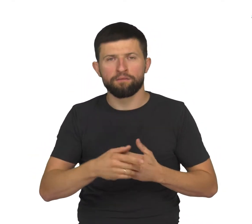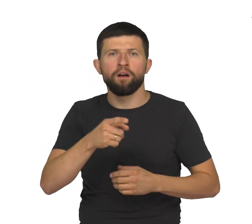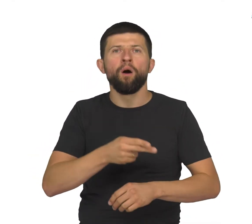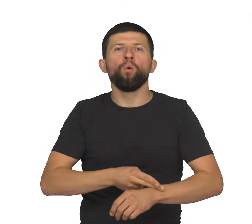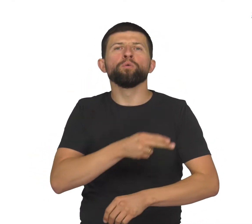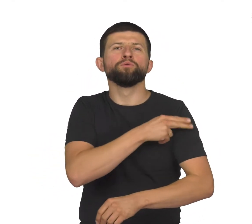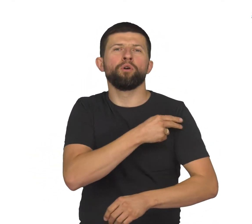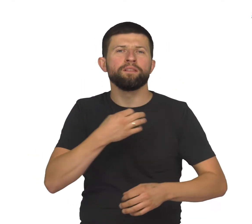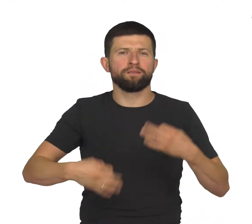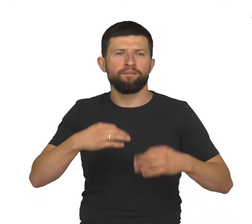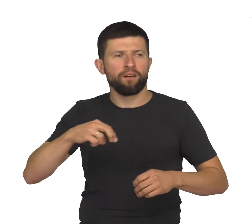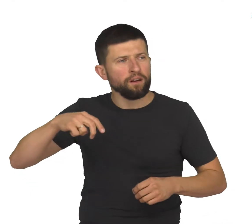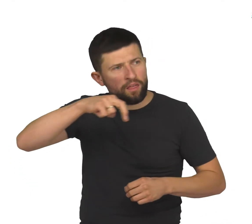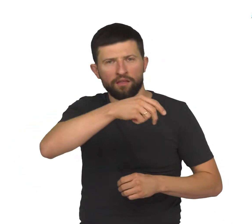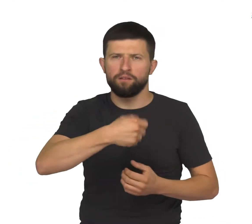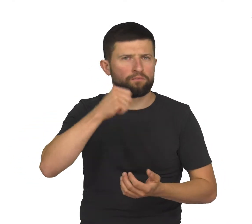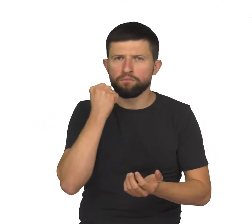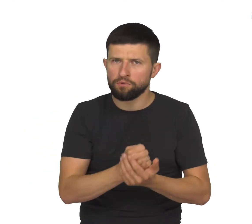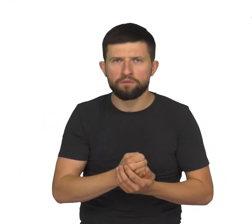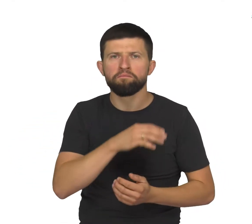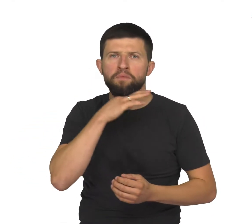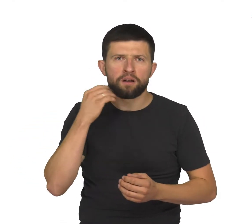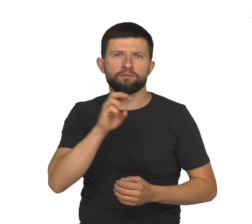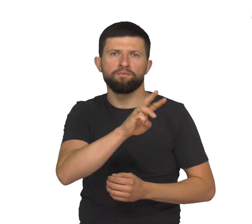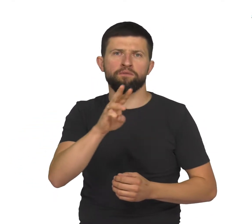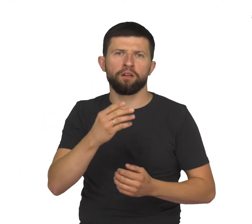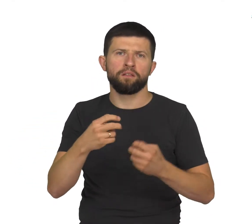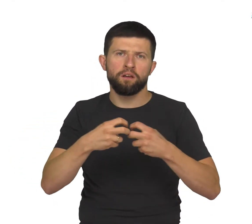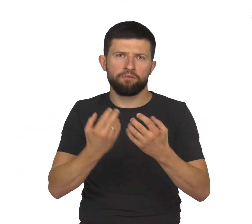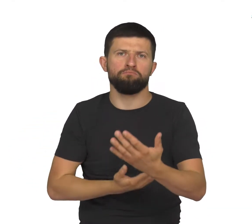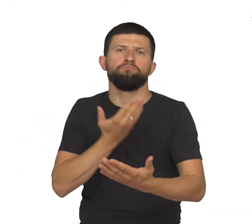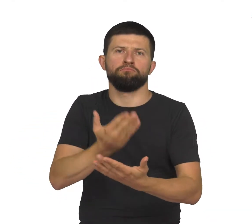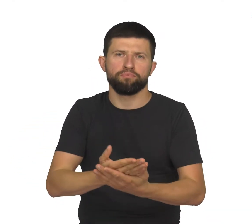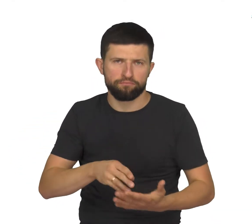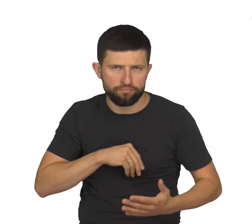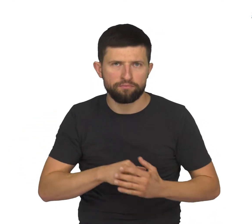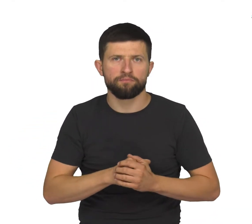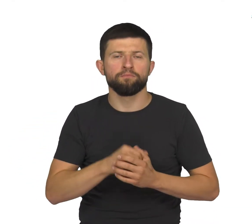nie musisz iść do urzędu. Możesz złożyć wniosek przez internet,